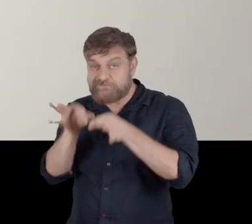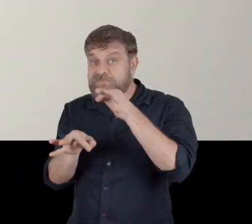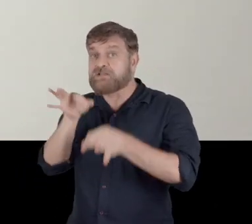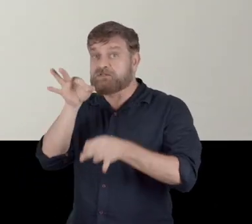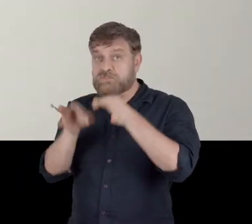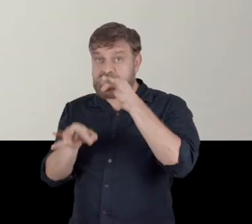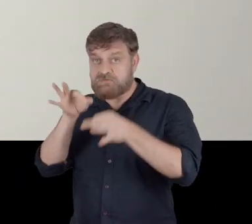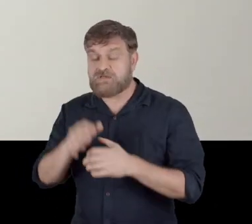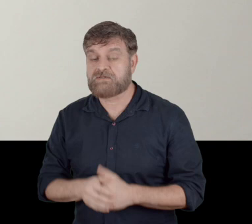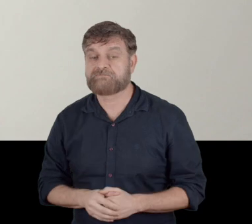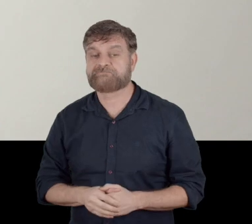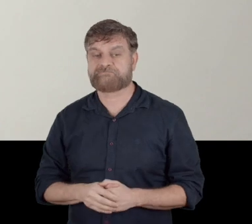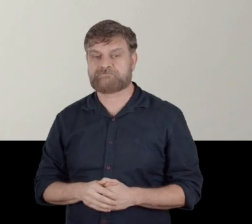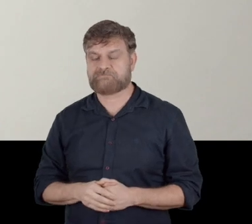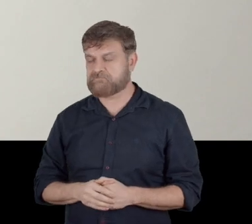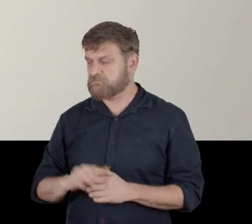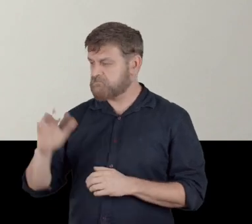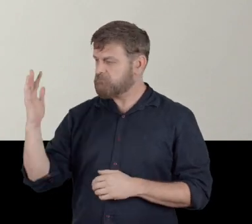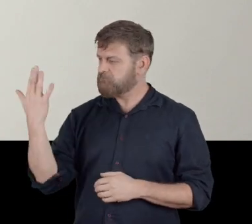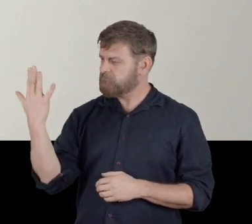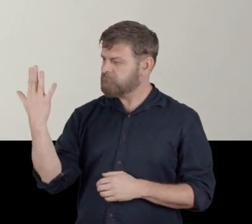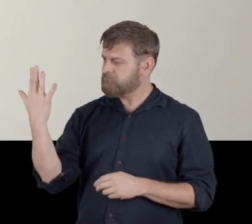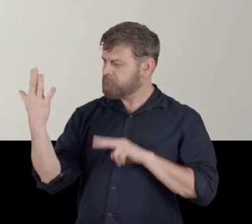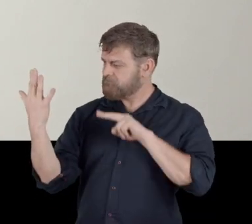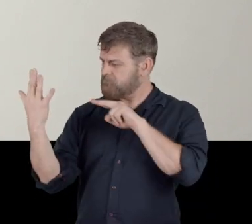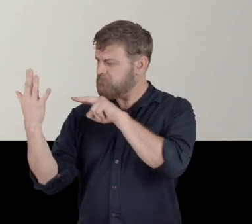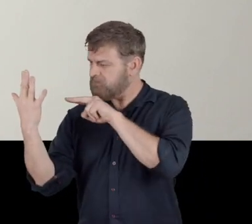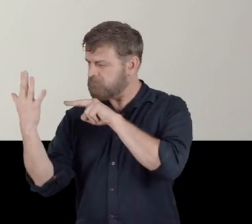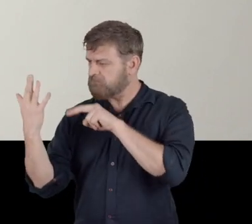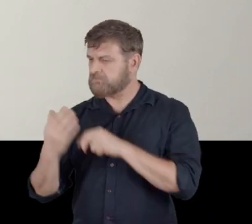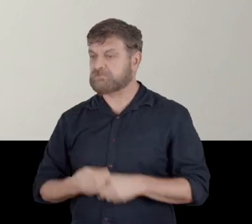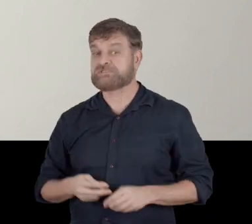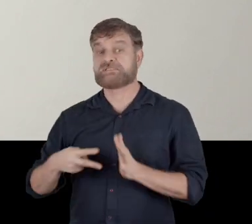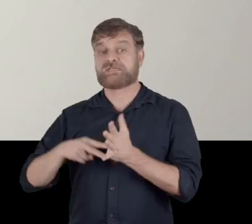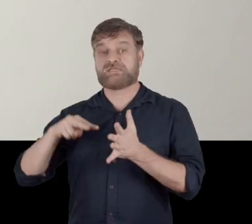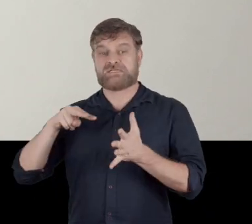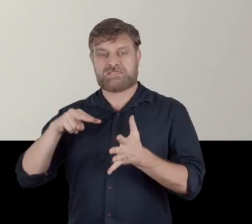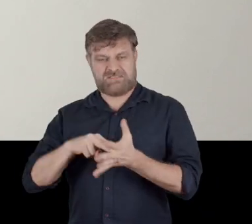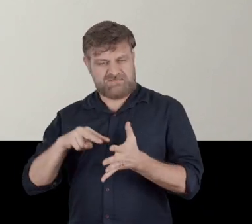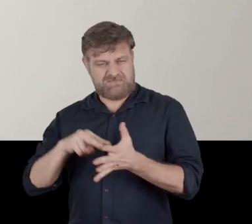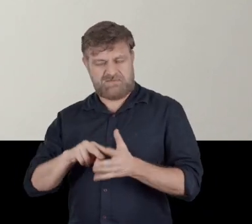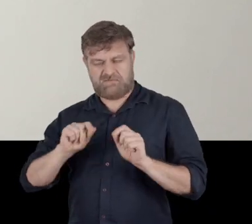e quando você, esse se olhar no espelho ele é bastante desafiador,